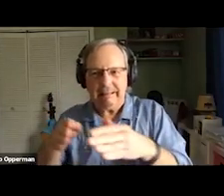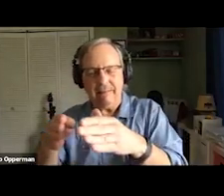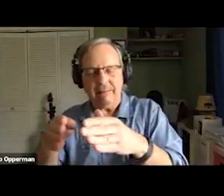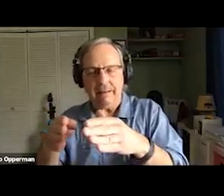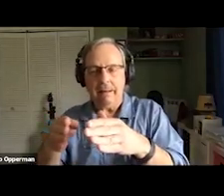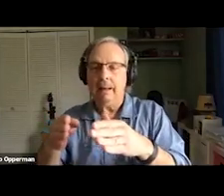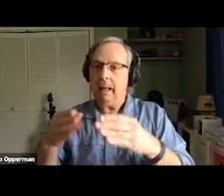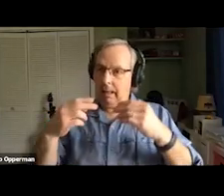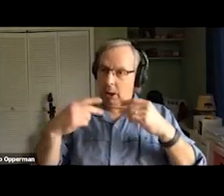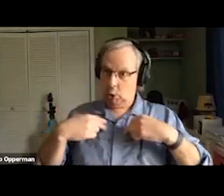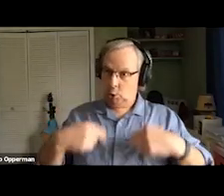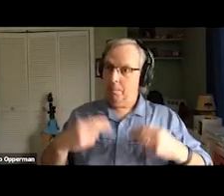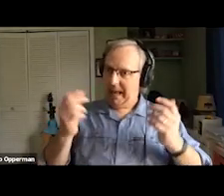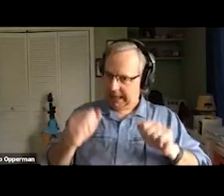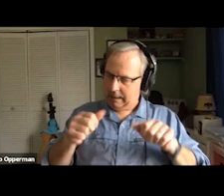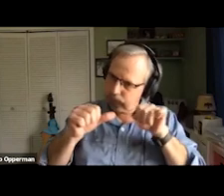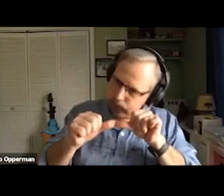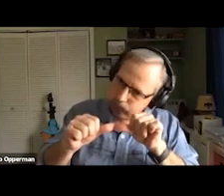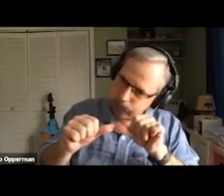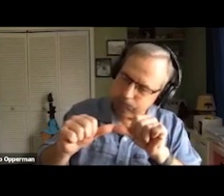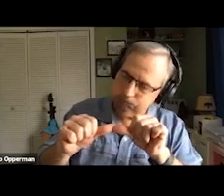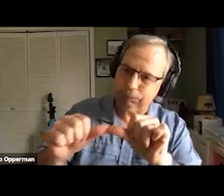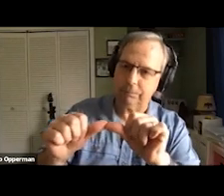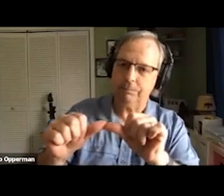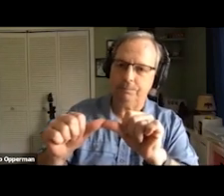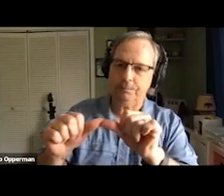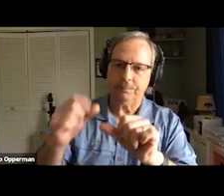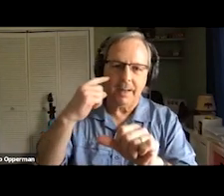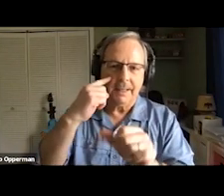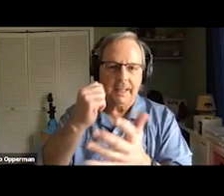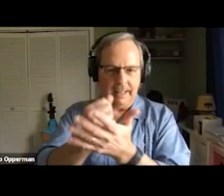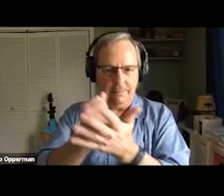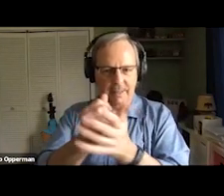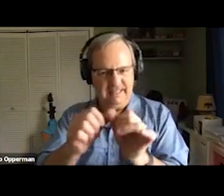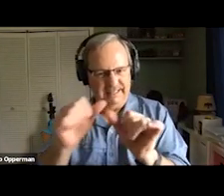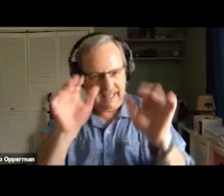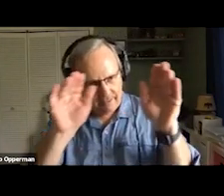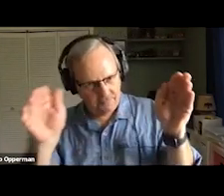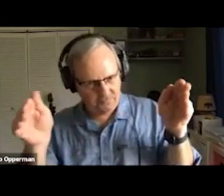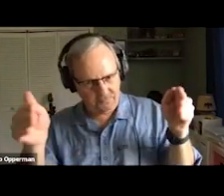Así que esto nos ha ayudado, creo, a mantenernos centrados y a mantenernos enfocados.